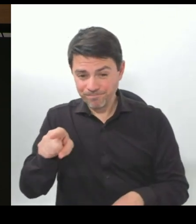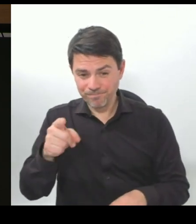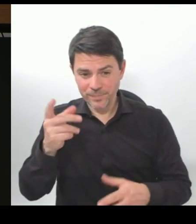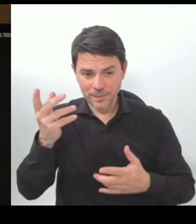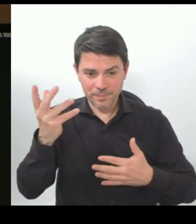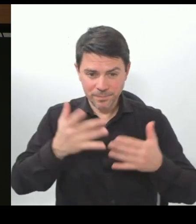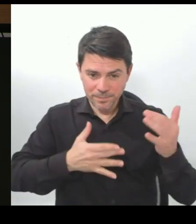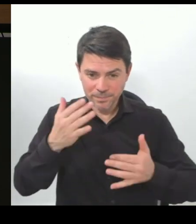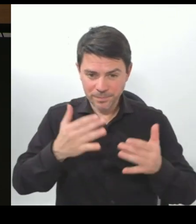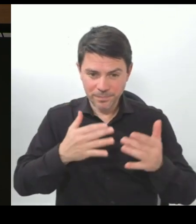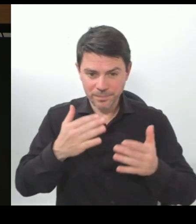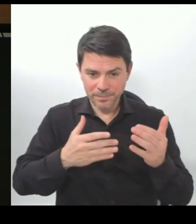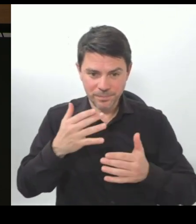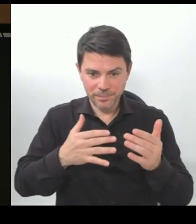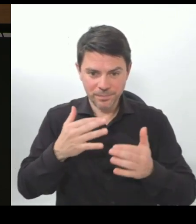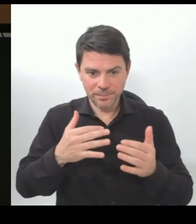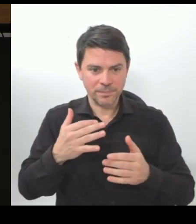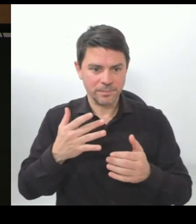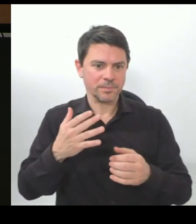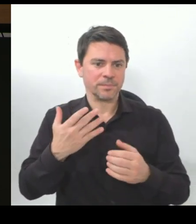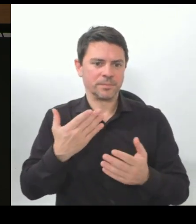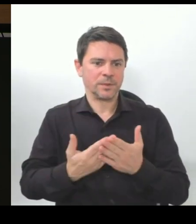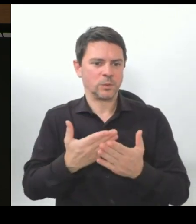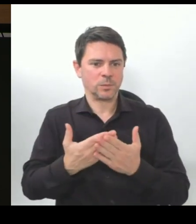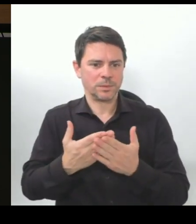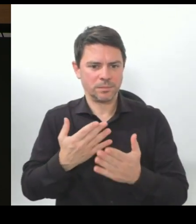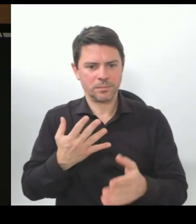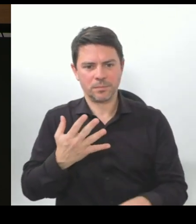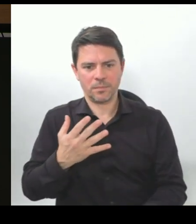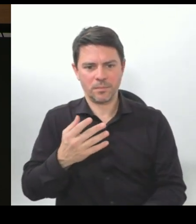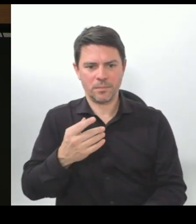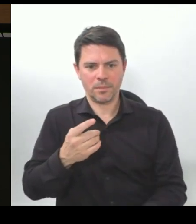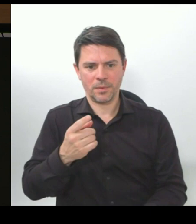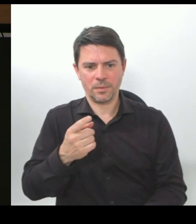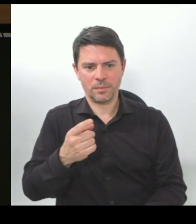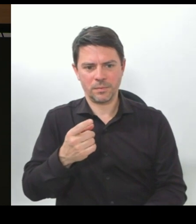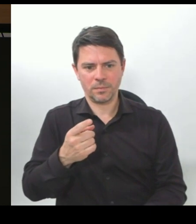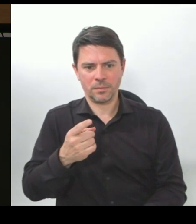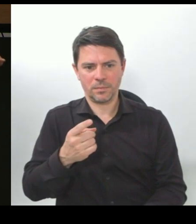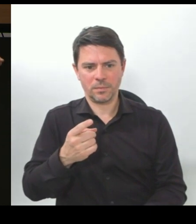Und es wäre doch das einfachste einfach zu sagen: gut wir passen das an. Unser